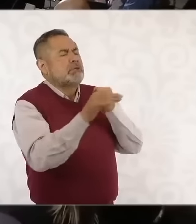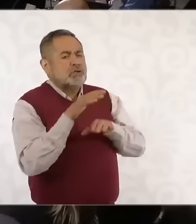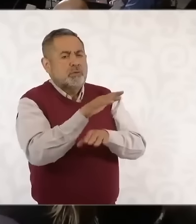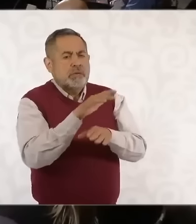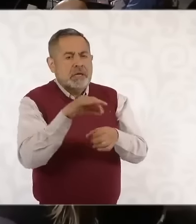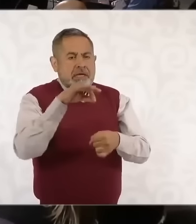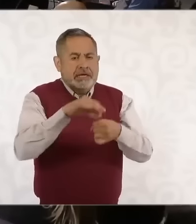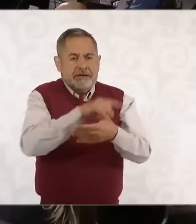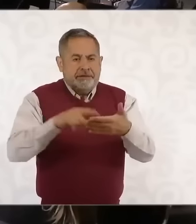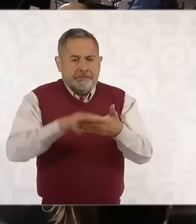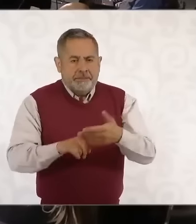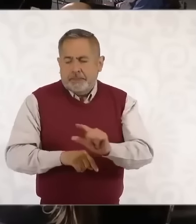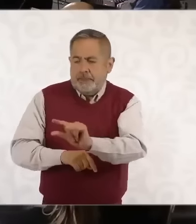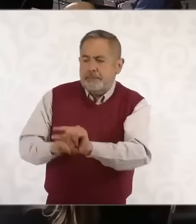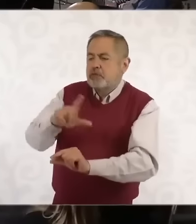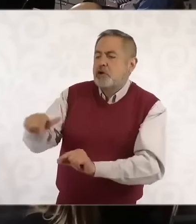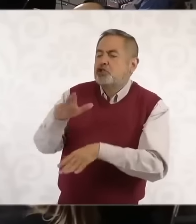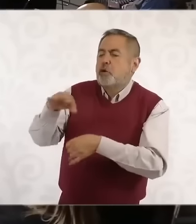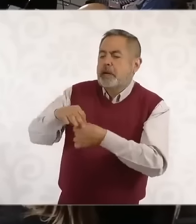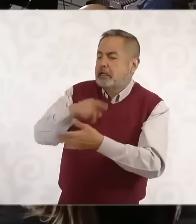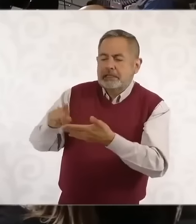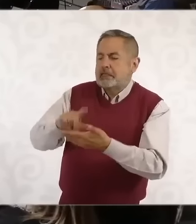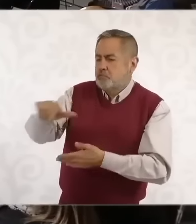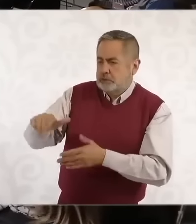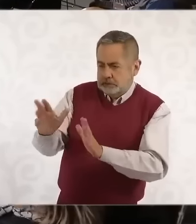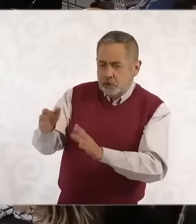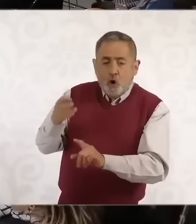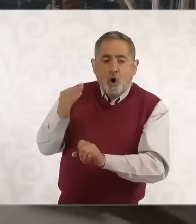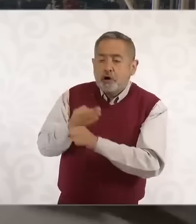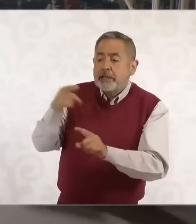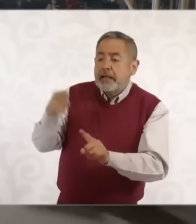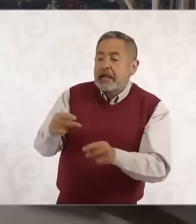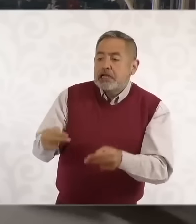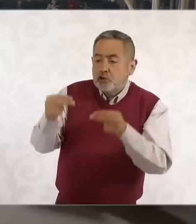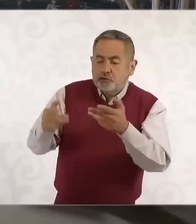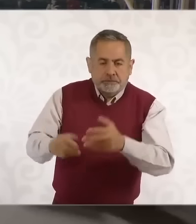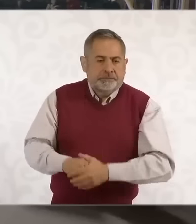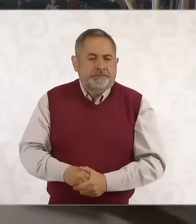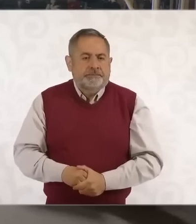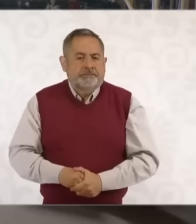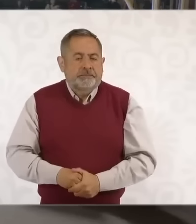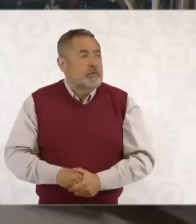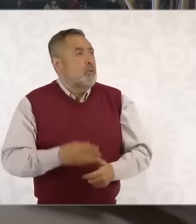posteriormente. Ahorita terminamos. Gracias. Buenos días, presidenta. José Manuel Fuentes de